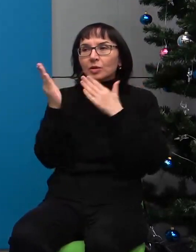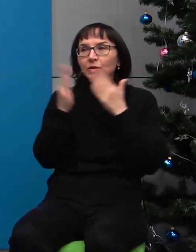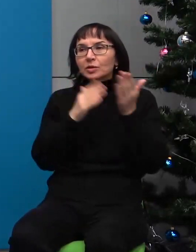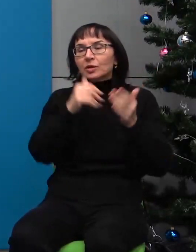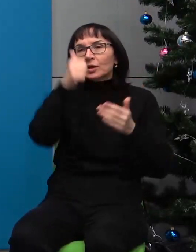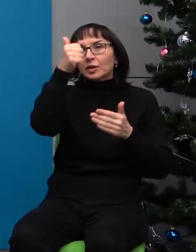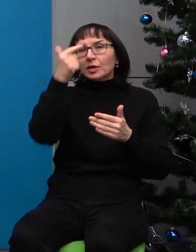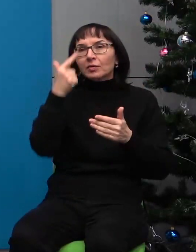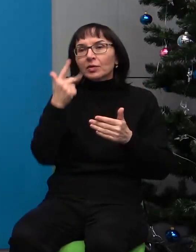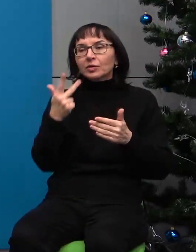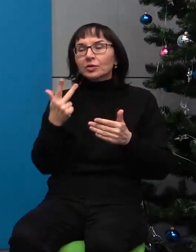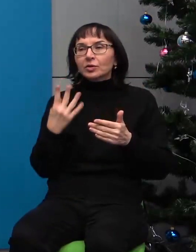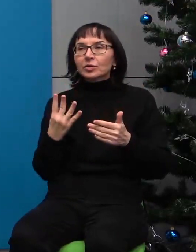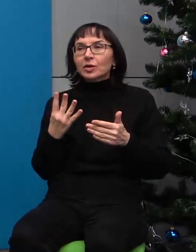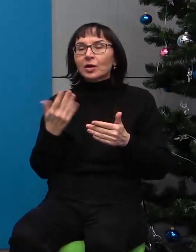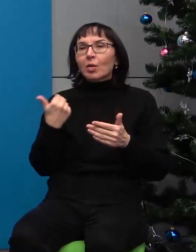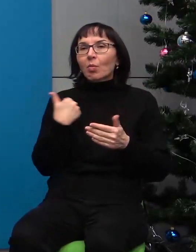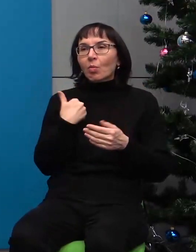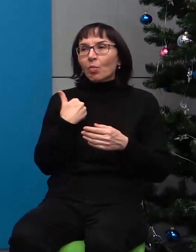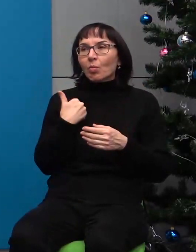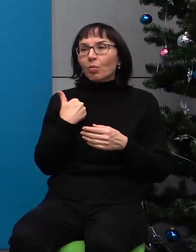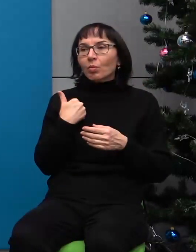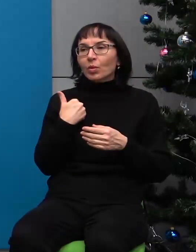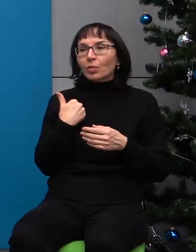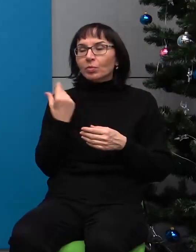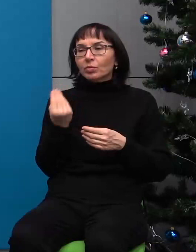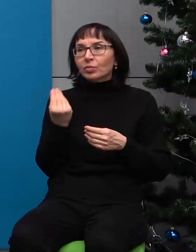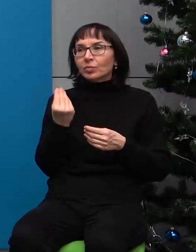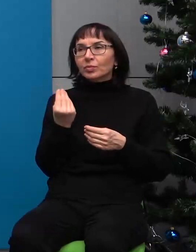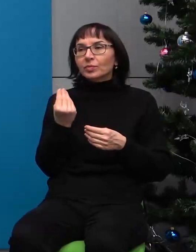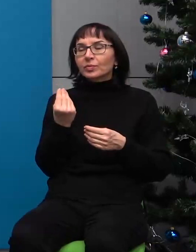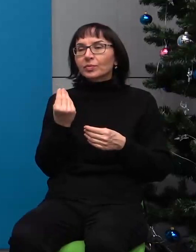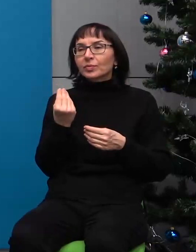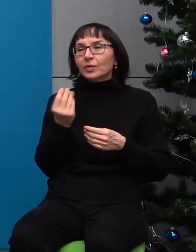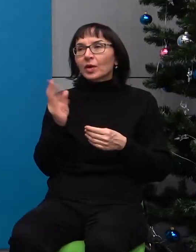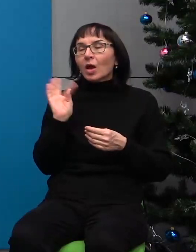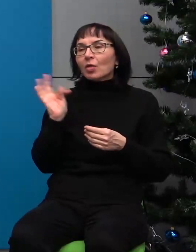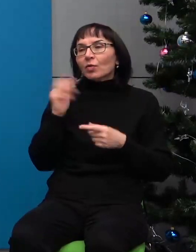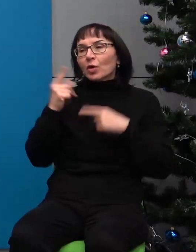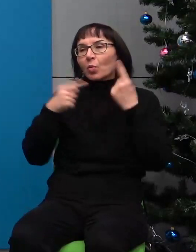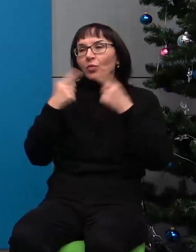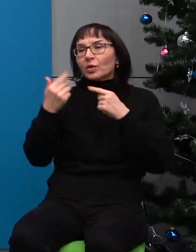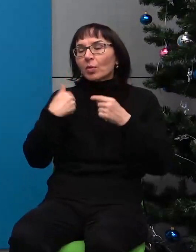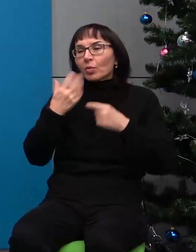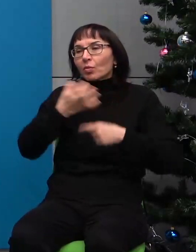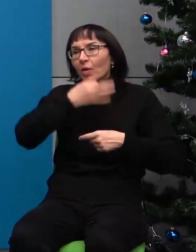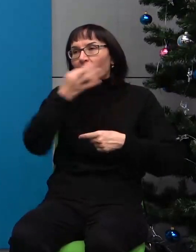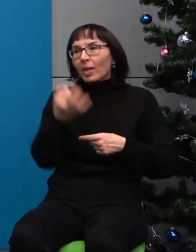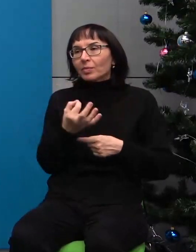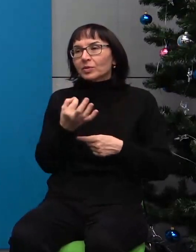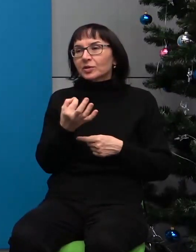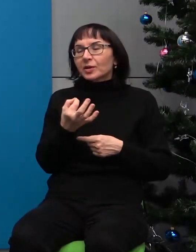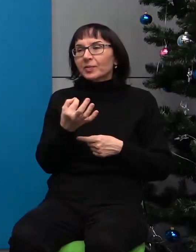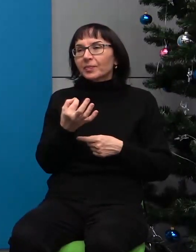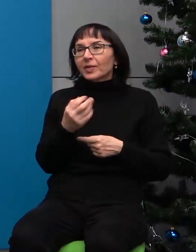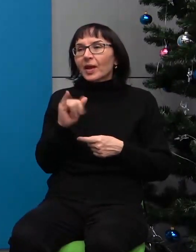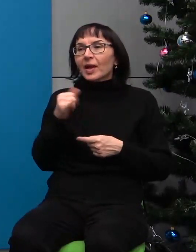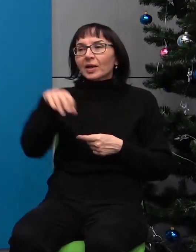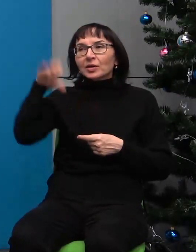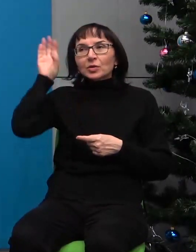I to było całość. Twoje podanie było lepsze akurat tej antologii. Jak słuchałem audiobooka